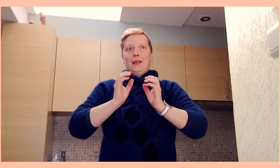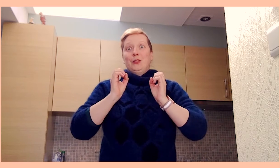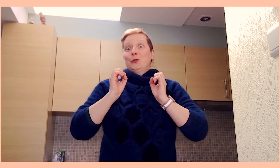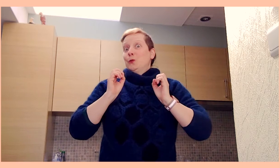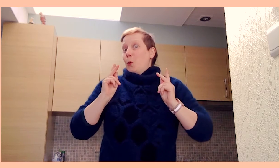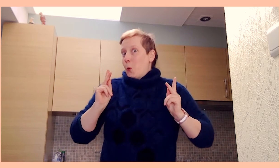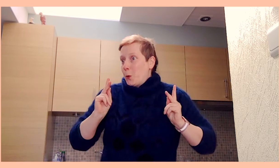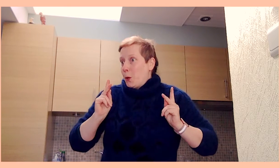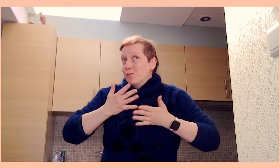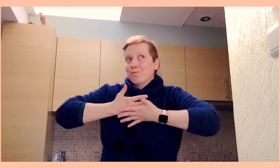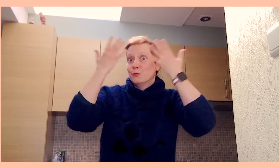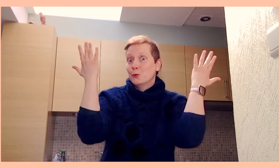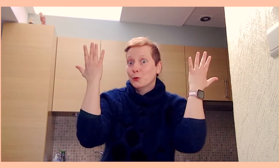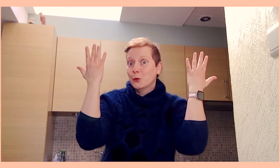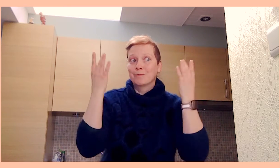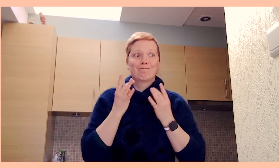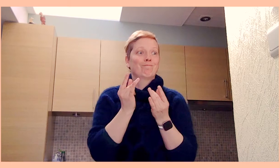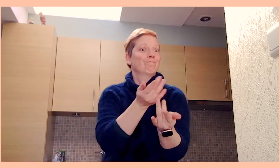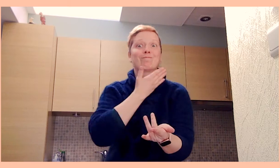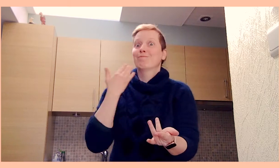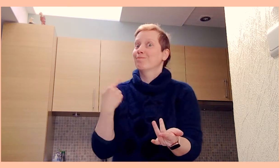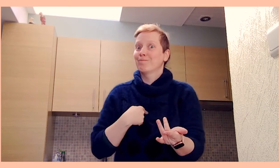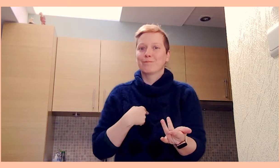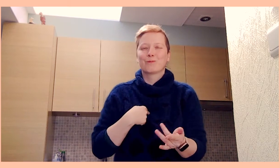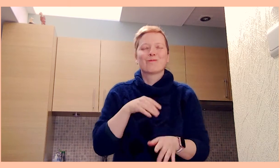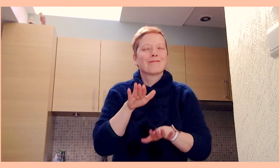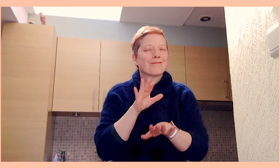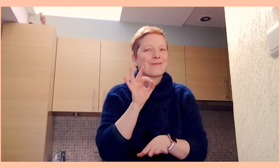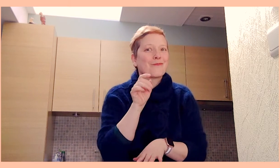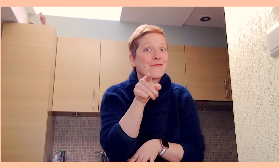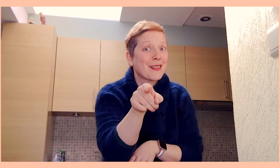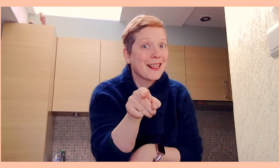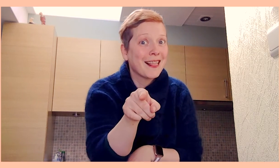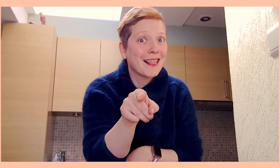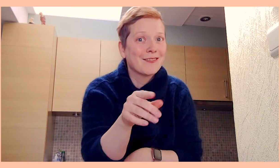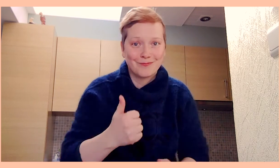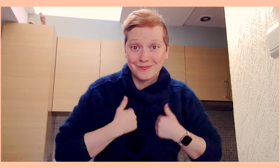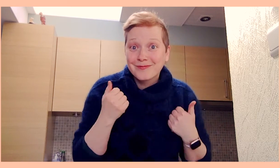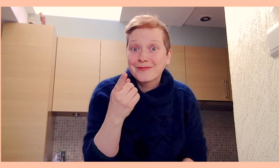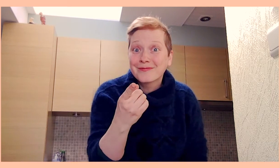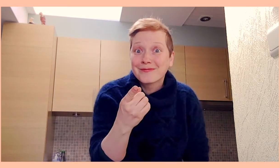OK, ik heb duidelijk geen talent... Misschien jij wel? Durf je het aan?